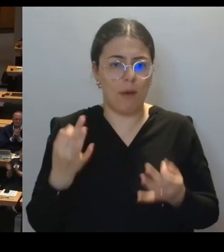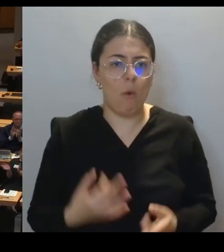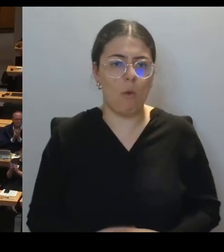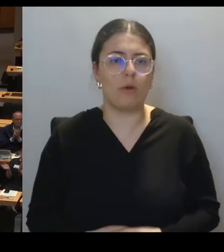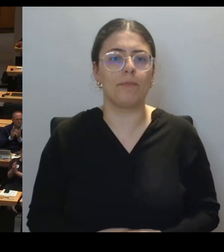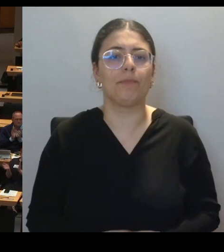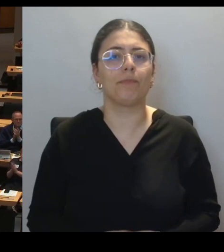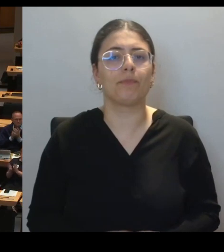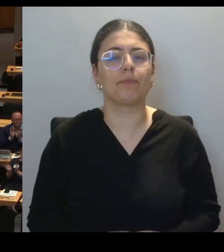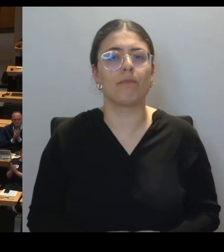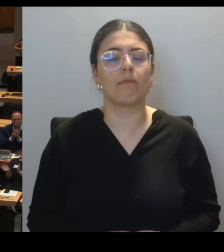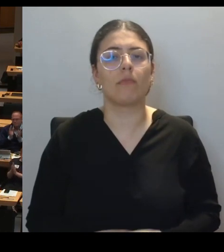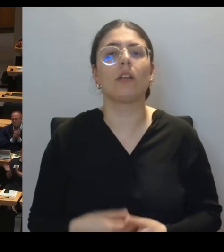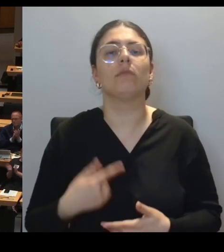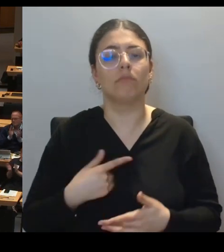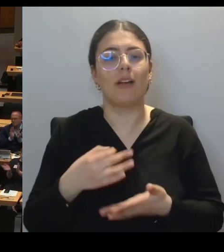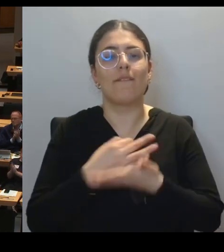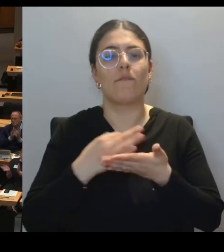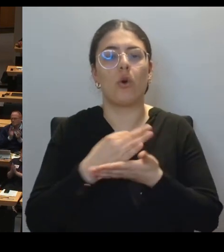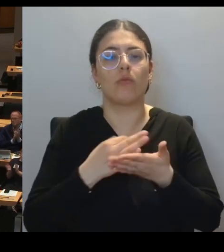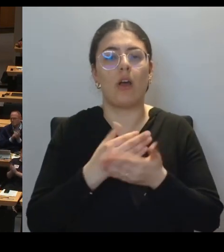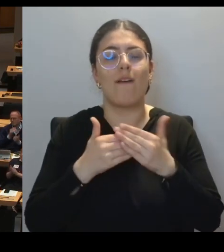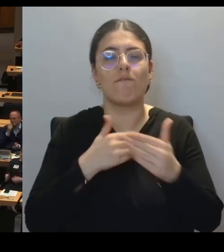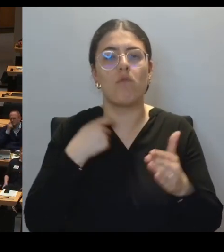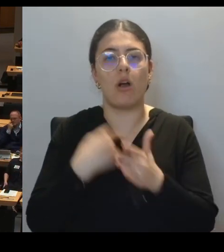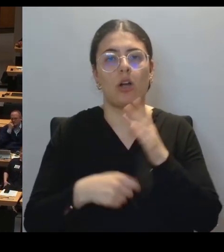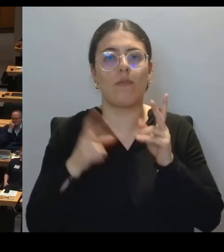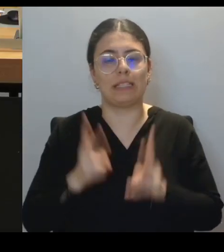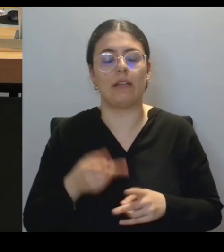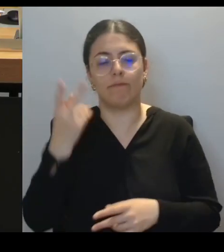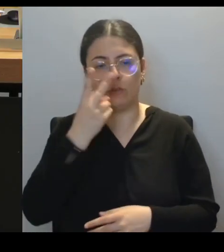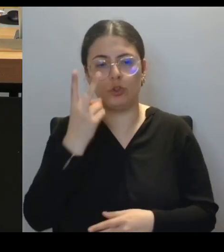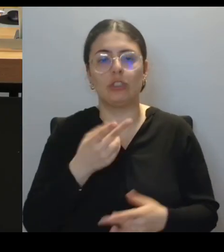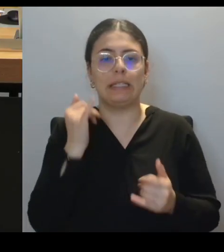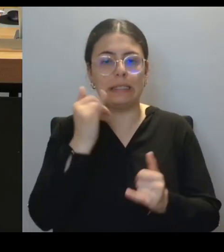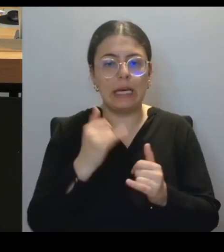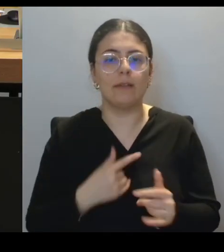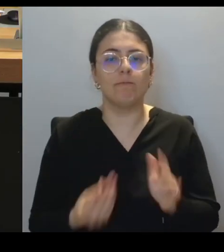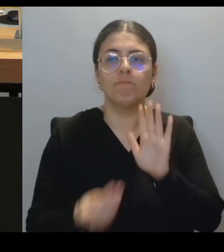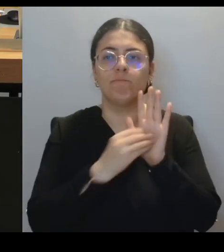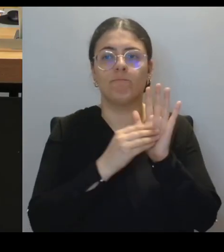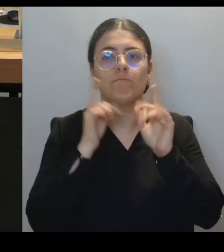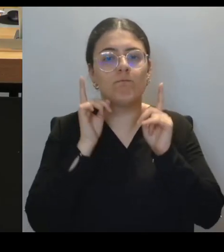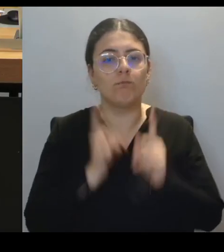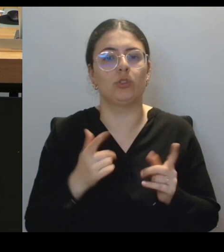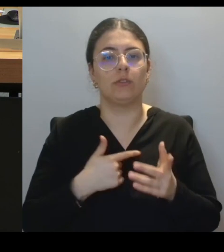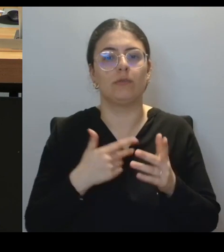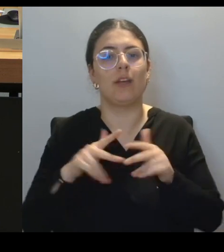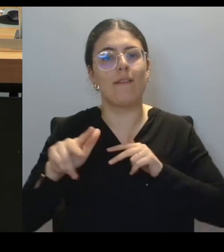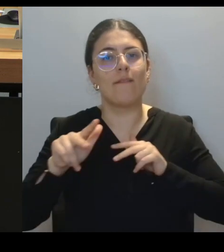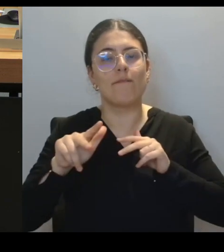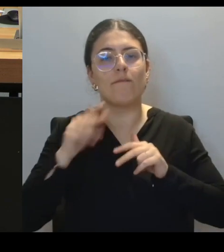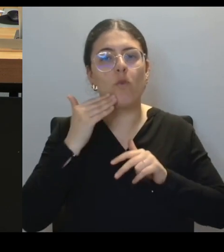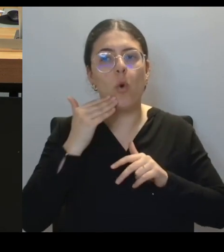weiter als ein wichtiges Instrument mieten und wohnungspolitischen Ziele. Ob es. Herr Präsident! Ich habe vergessen, das Zitat kenntlich zu machen.